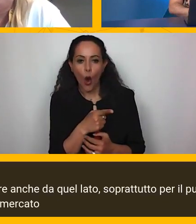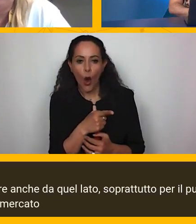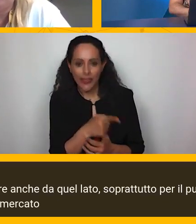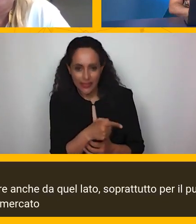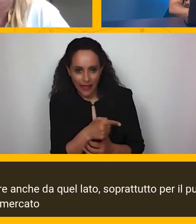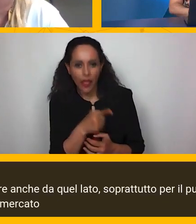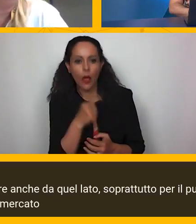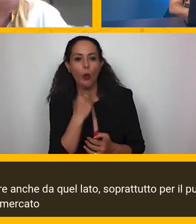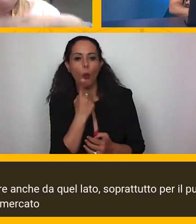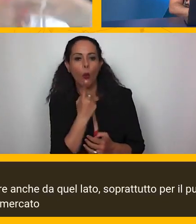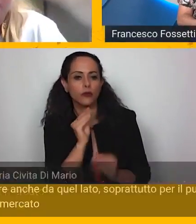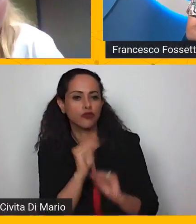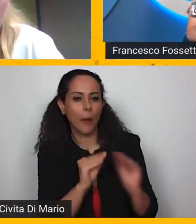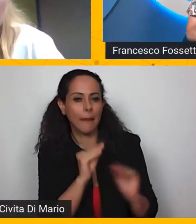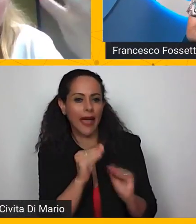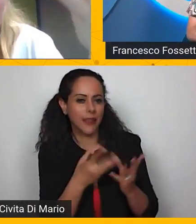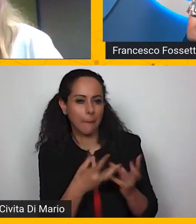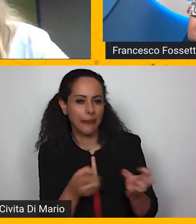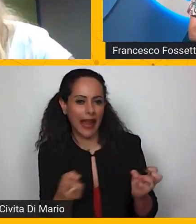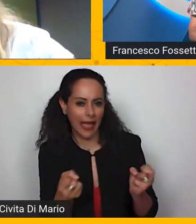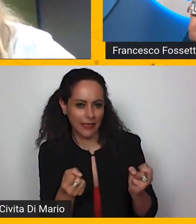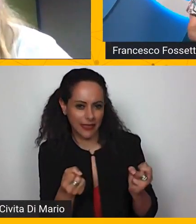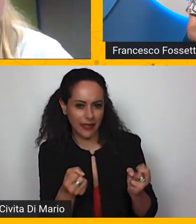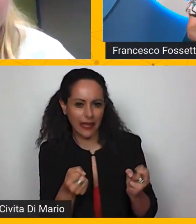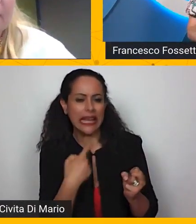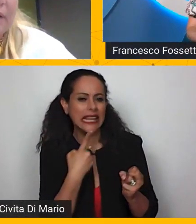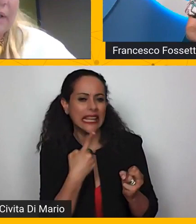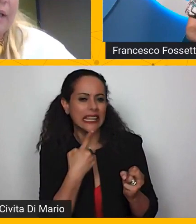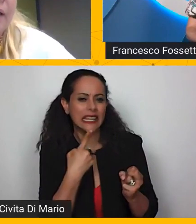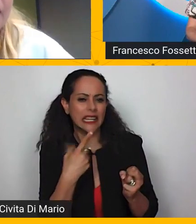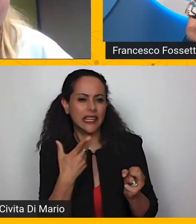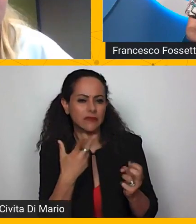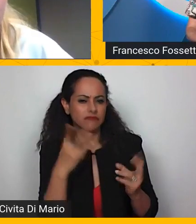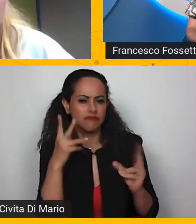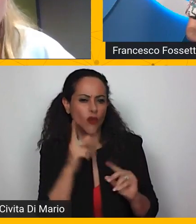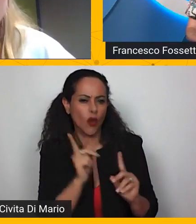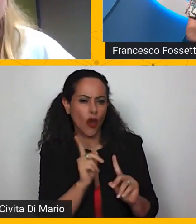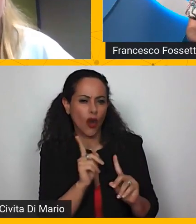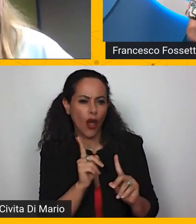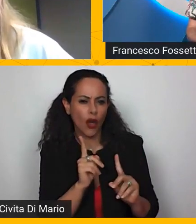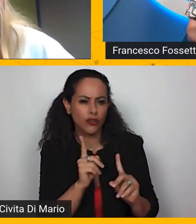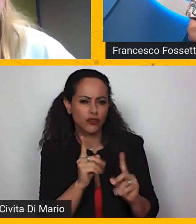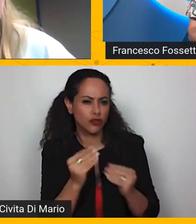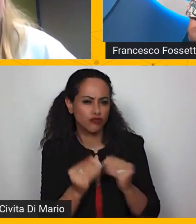chi magari non non gioca abitualmente o non ha questa